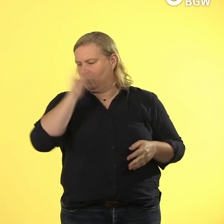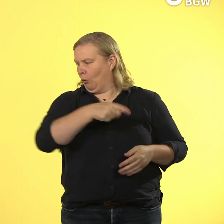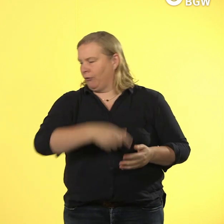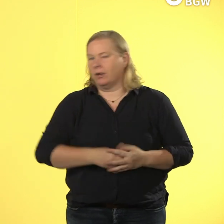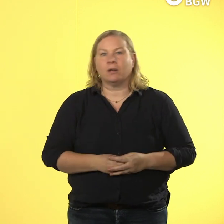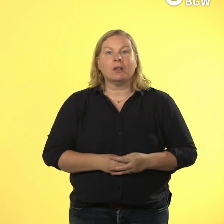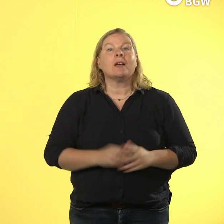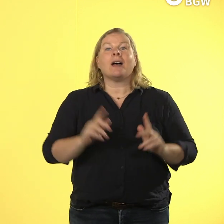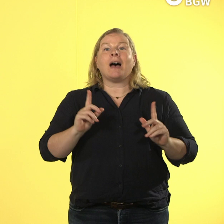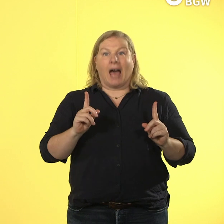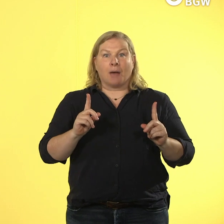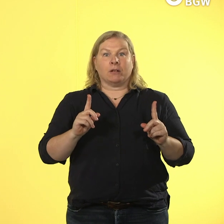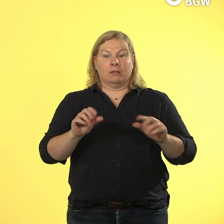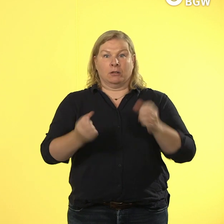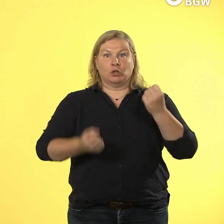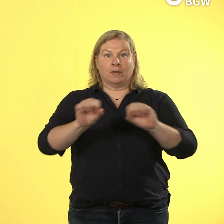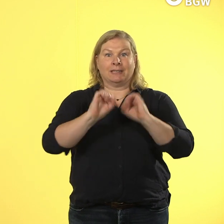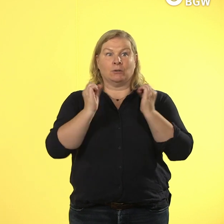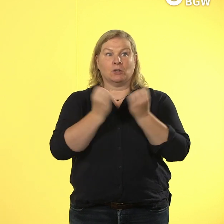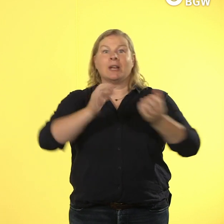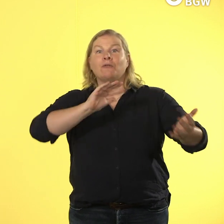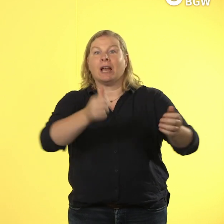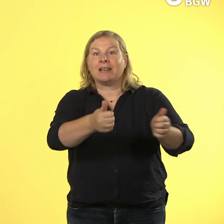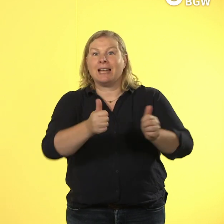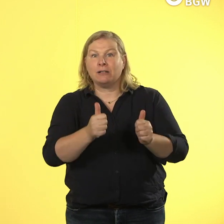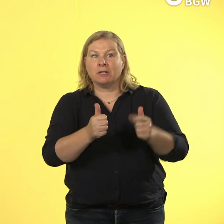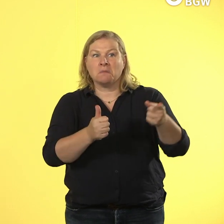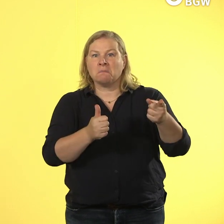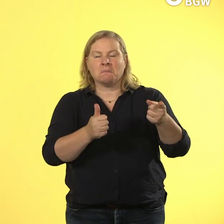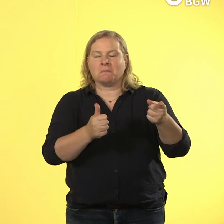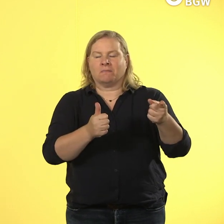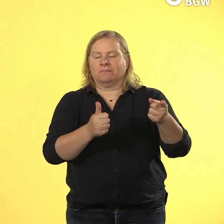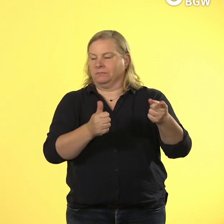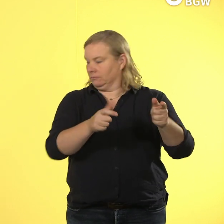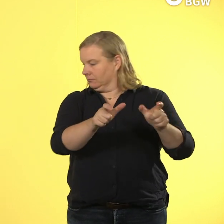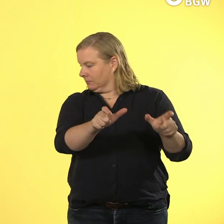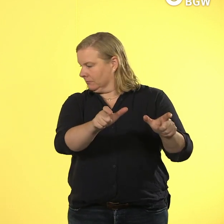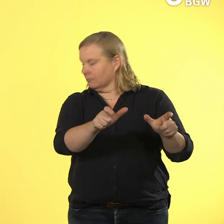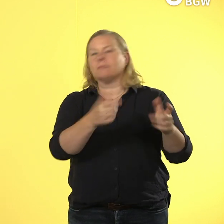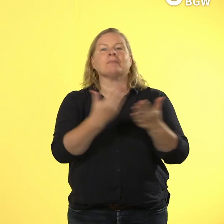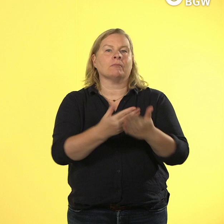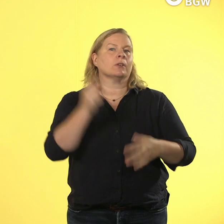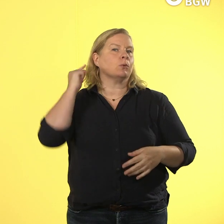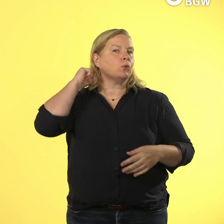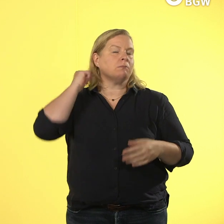das ist eher nicht der Fall. Und das sind unbewusste Hindernisse. Ich gebe Ihnen noch eins, weil das sehr zentral ist, weil ich weiß, dass Sie,